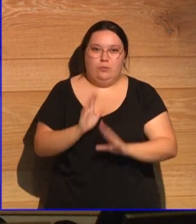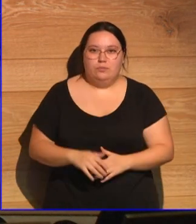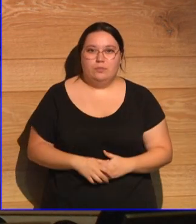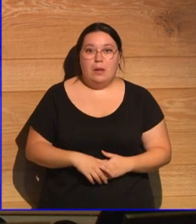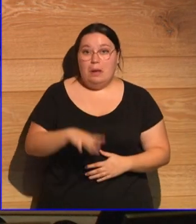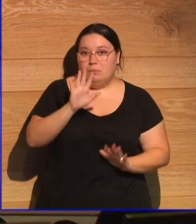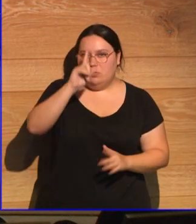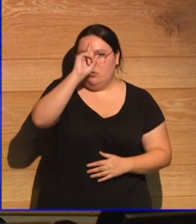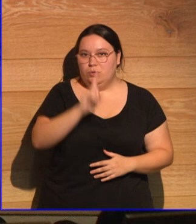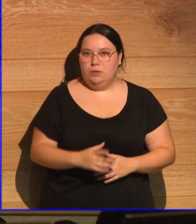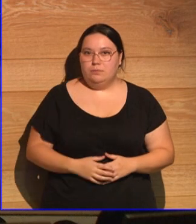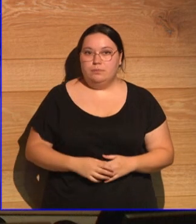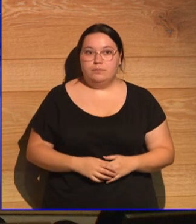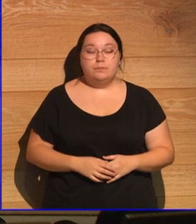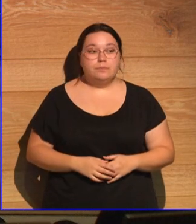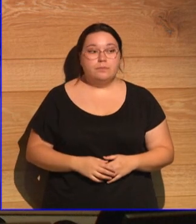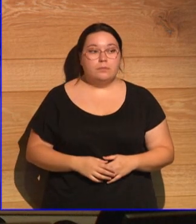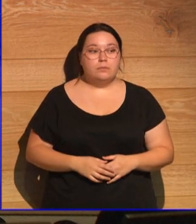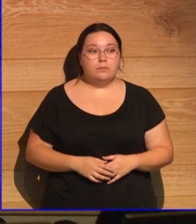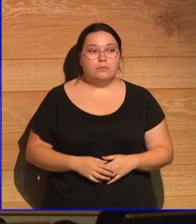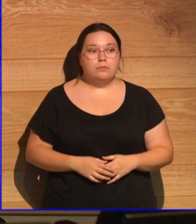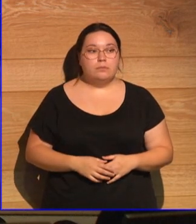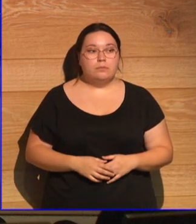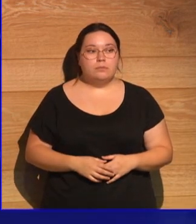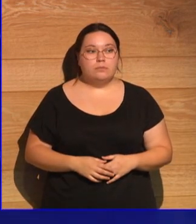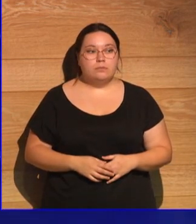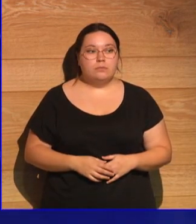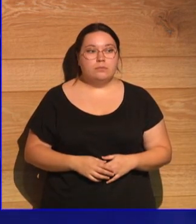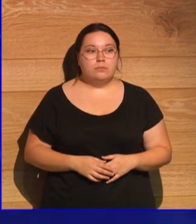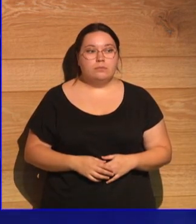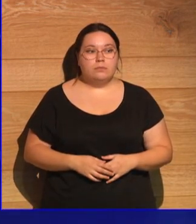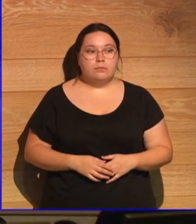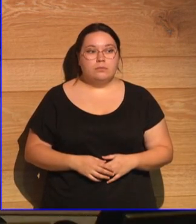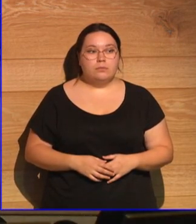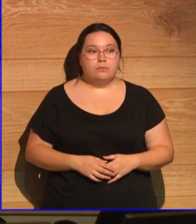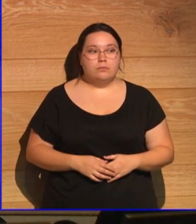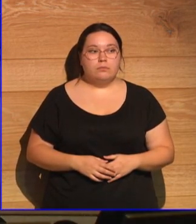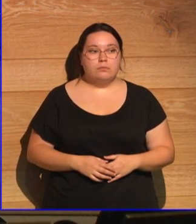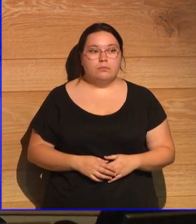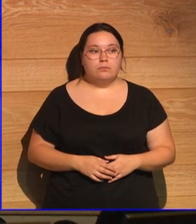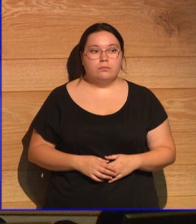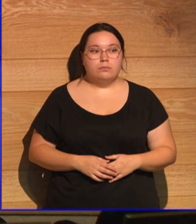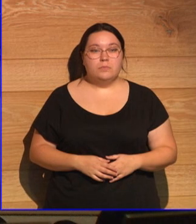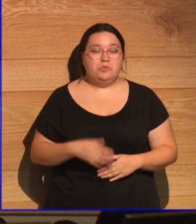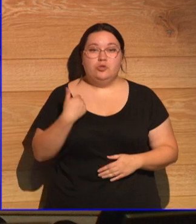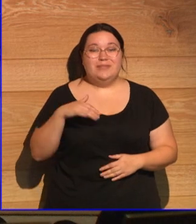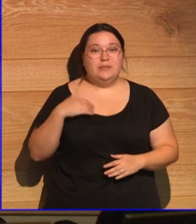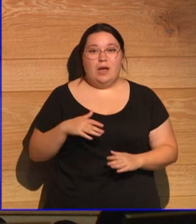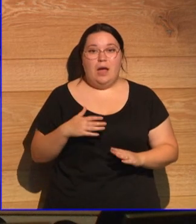Seguramente había entendido hablar, había entendido contar las horas y tenía mucho más antes de encontrarla en el colegio.